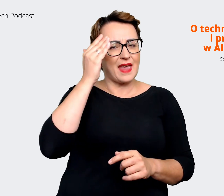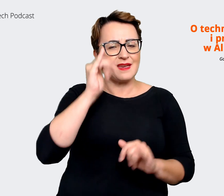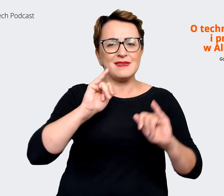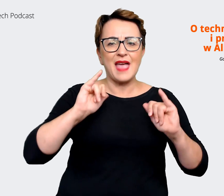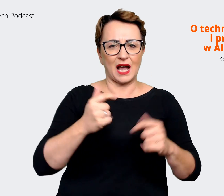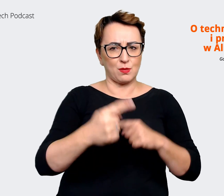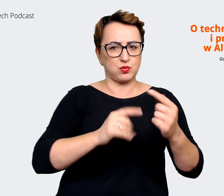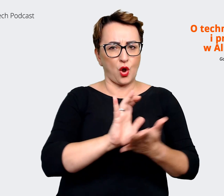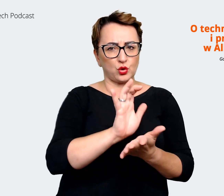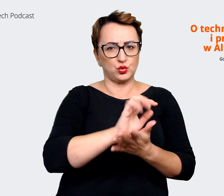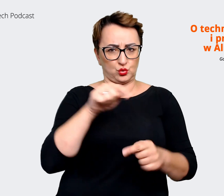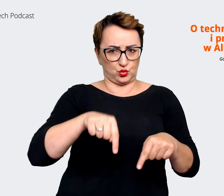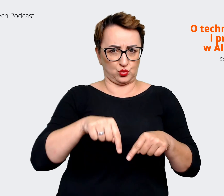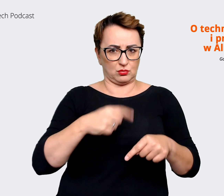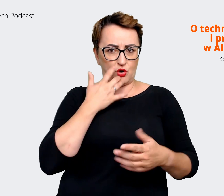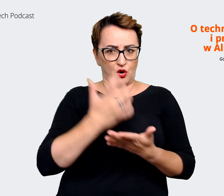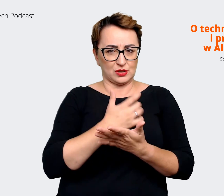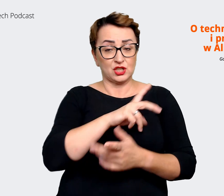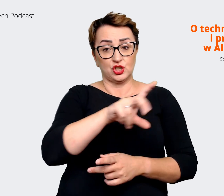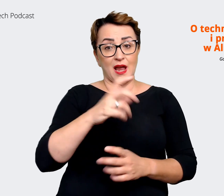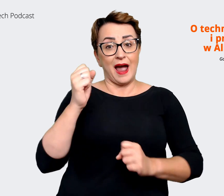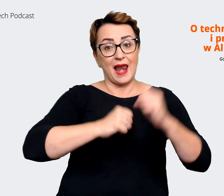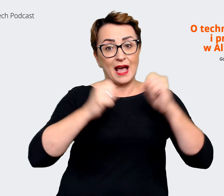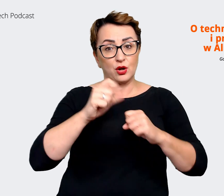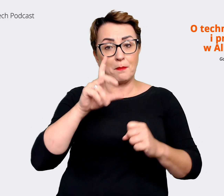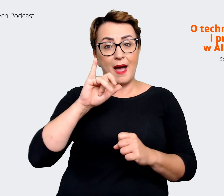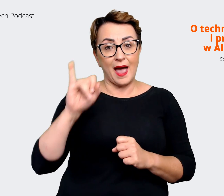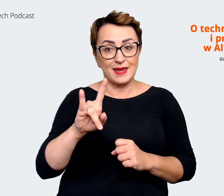czy korzystają z Allegro, czy korzystają z Allegro Pay. Rzadko mi się zdarza,